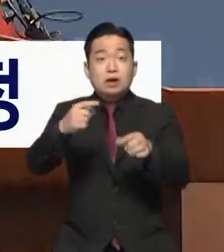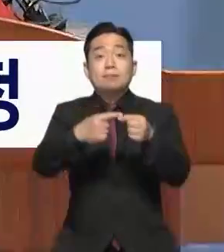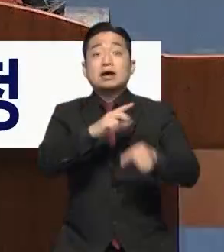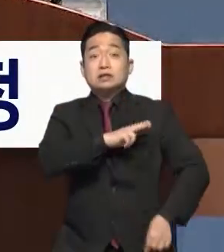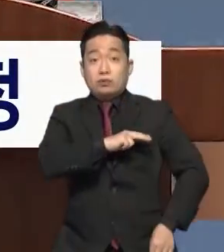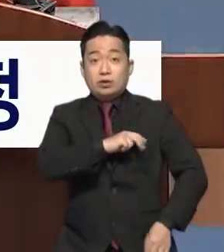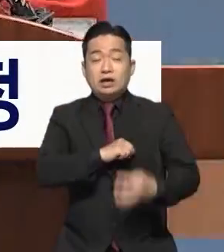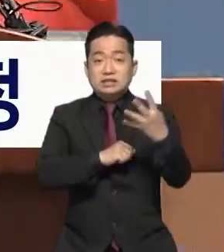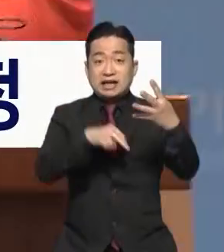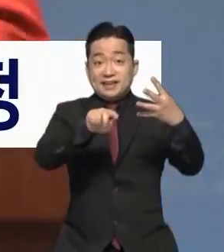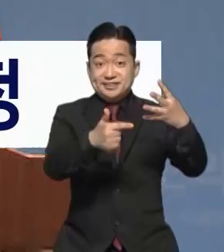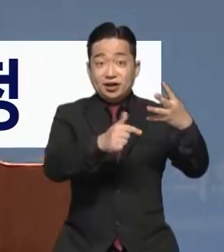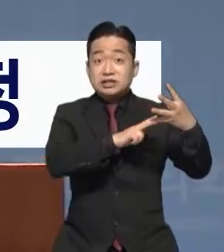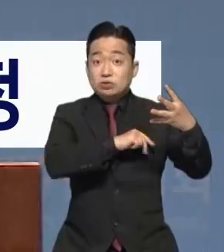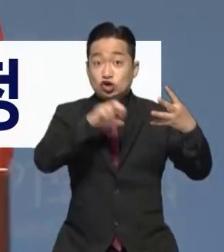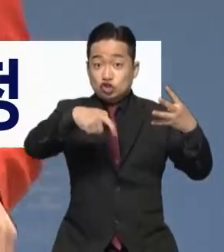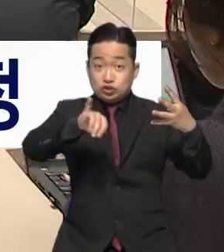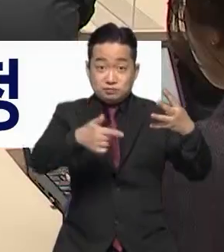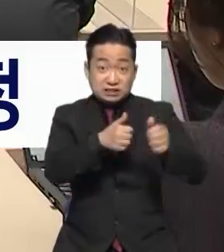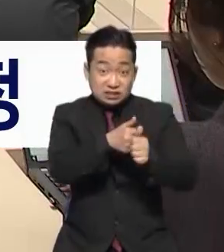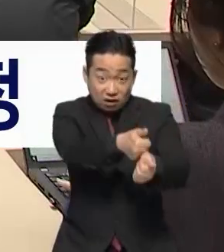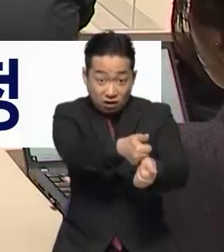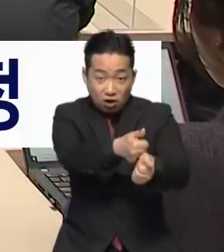의원을 누르고 국민의힘 경기지사 후보로 결정됐습니다.